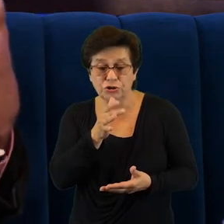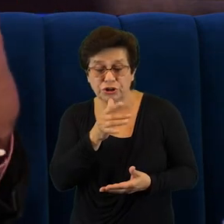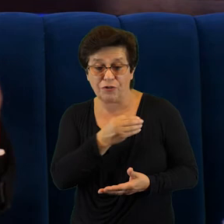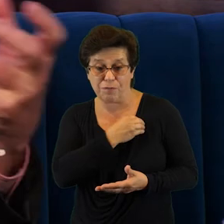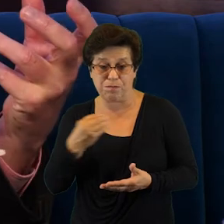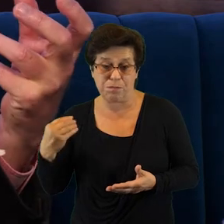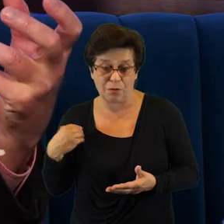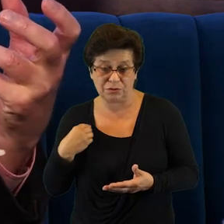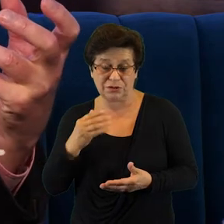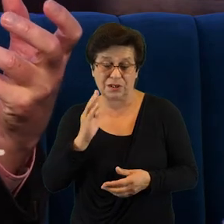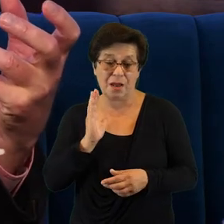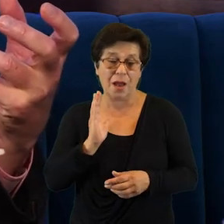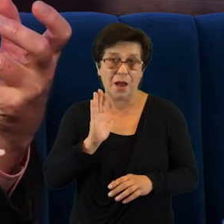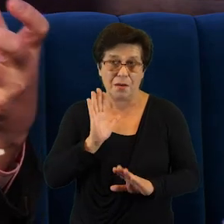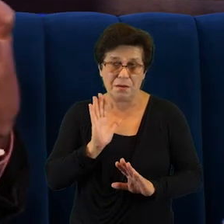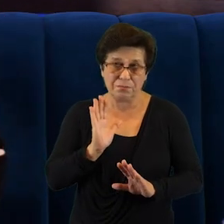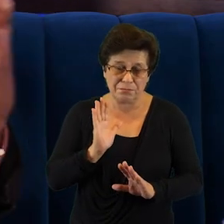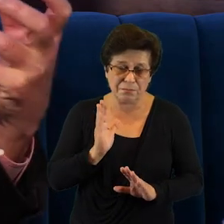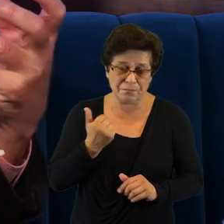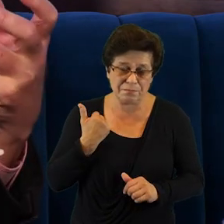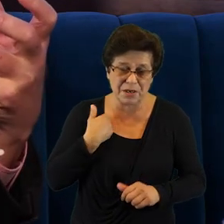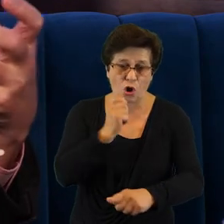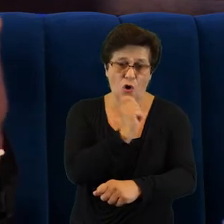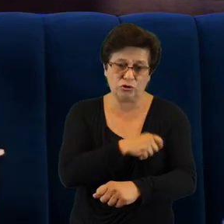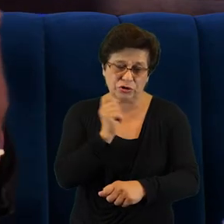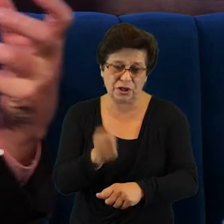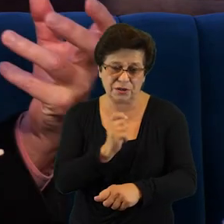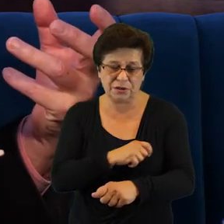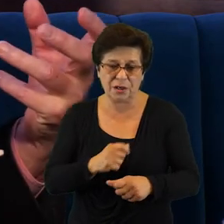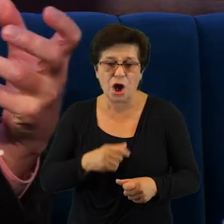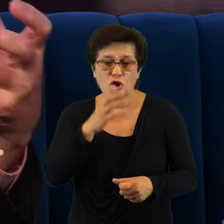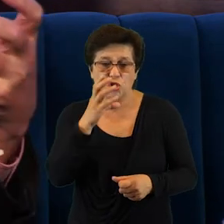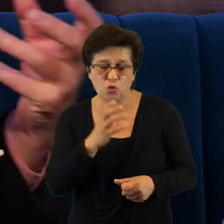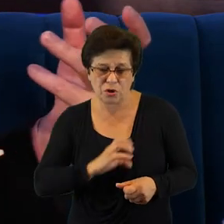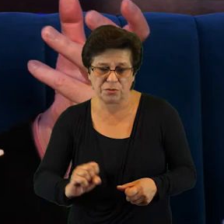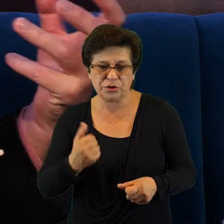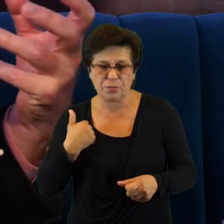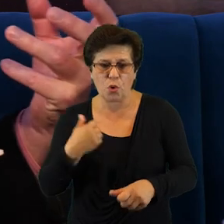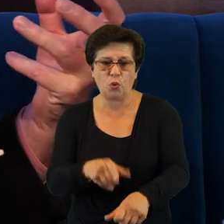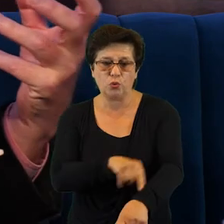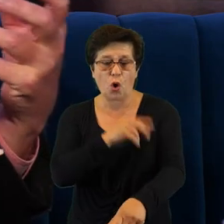albo długą wielopokoleniową, albo mieli bardzo krótką, więc Słonimski miał bardzo długą, bo już ojciec był...